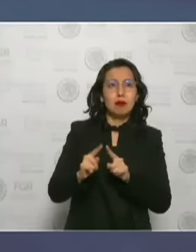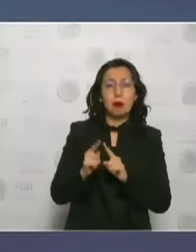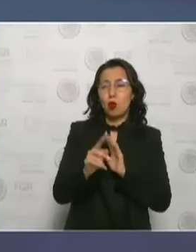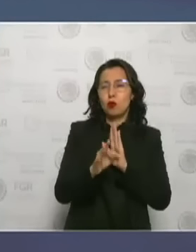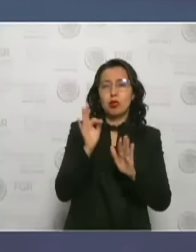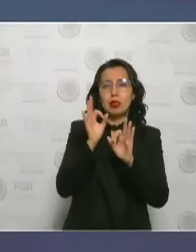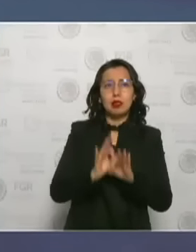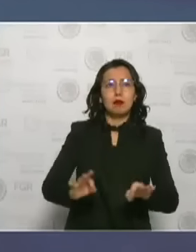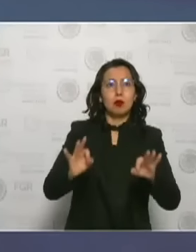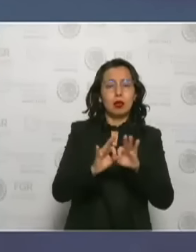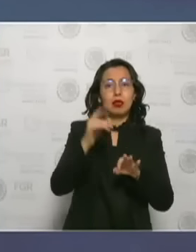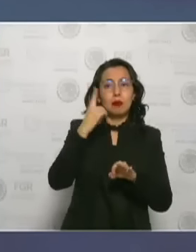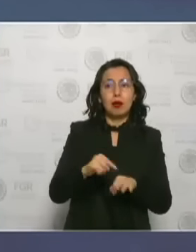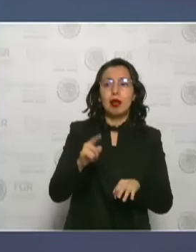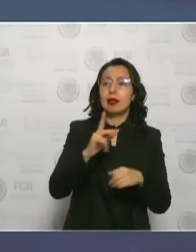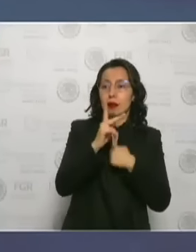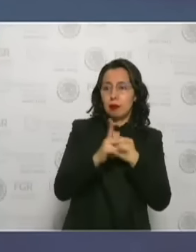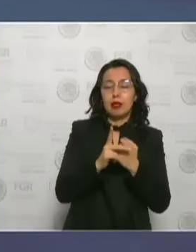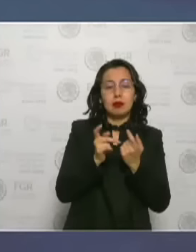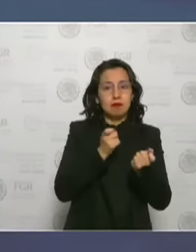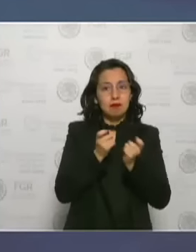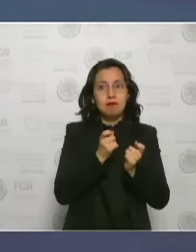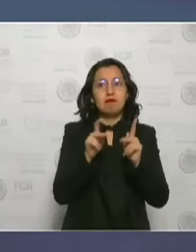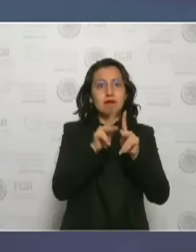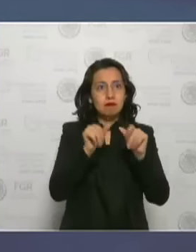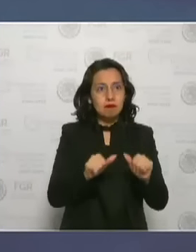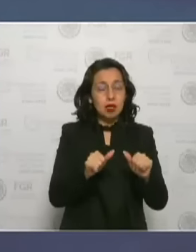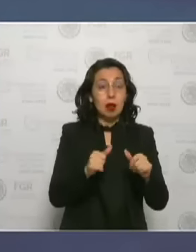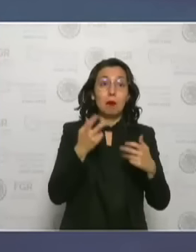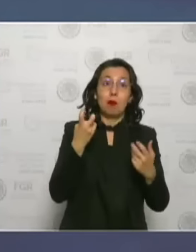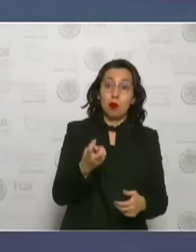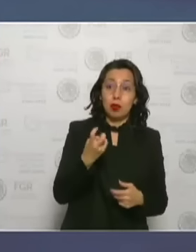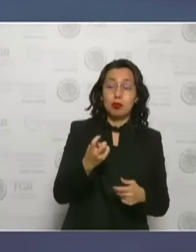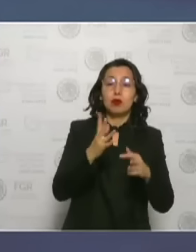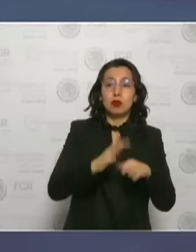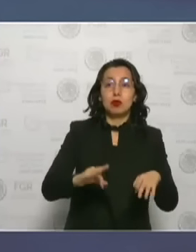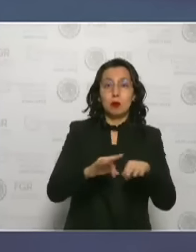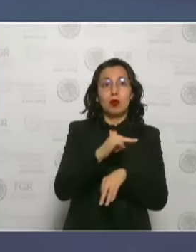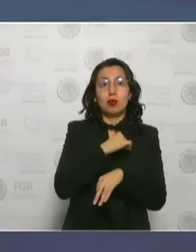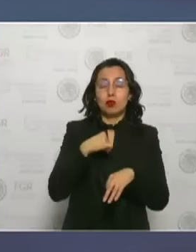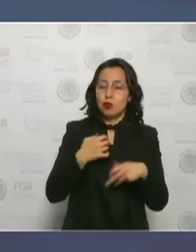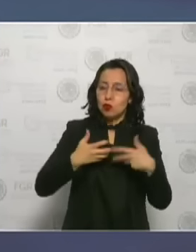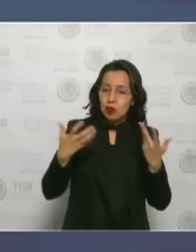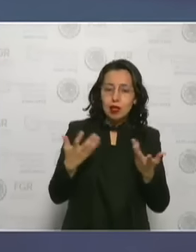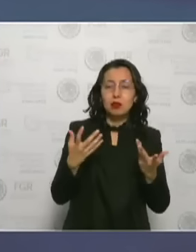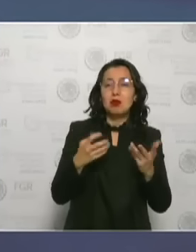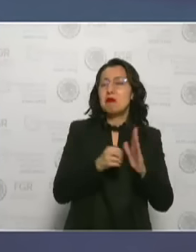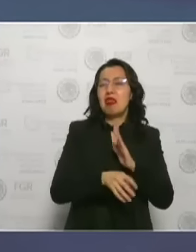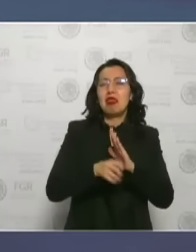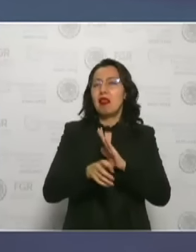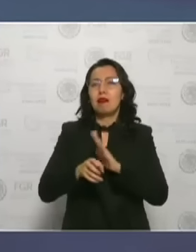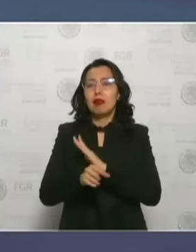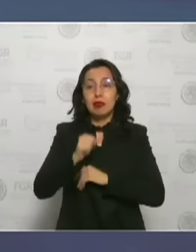de la gobernabilidad del país, lo que nos convoca a actuar sin pretextos para poner al servicio del